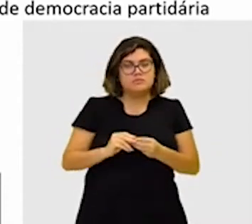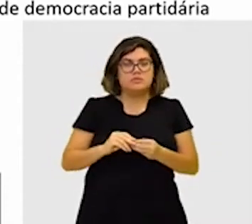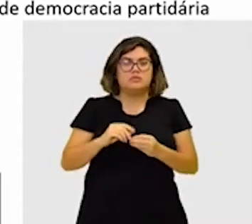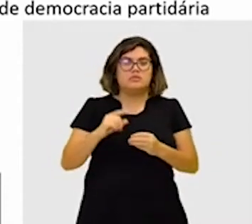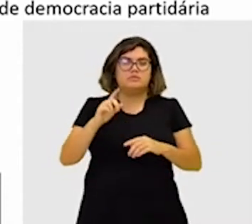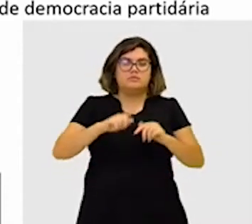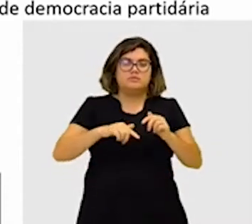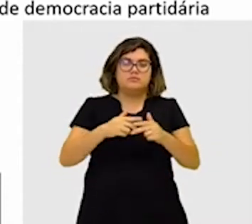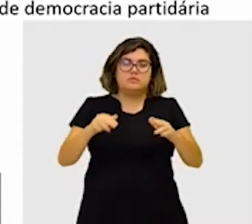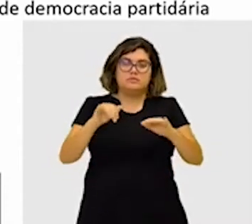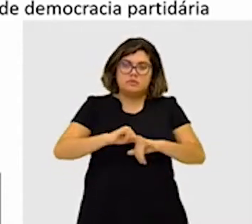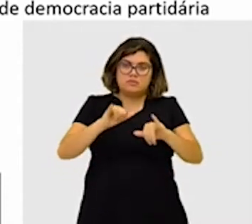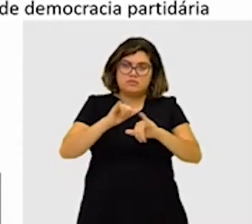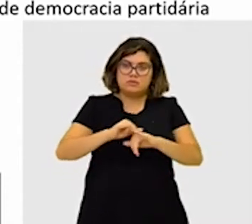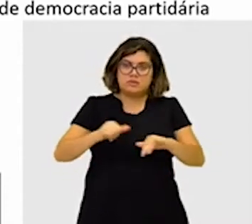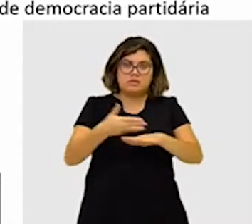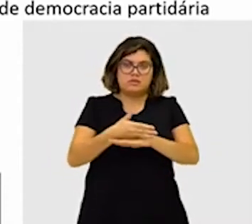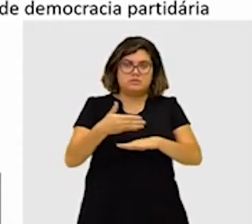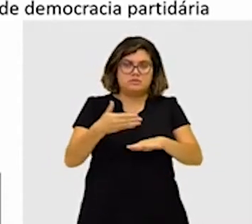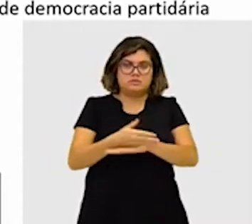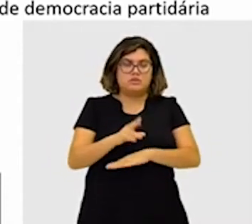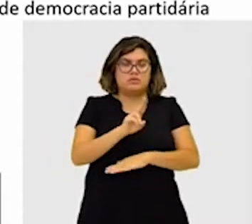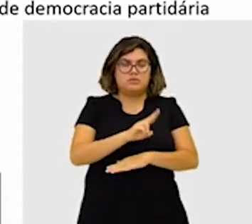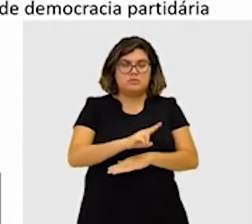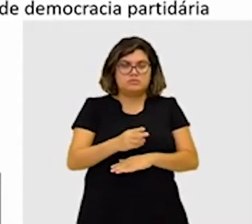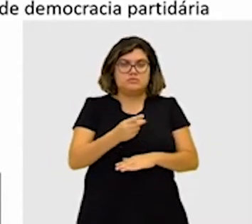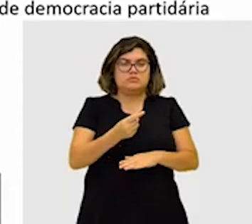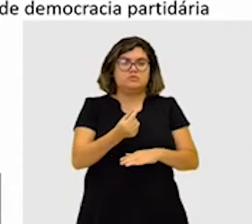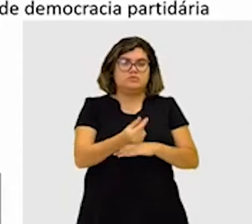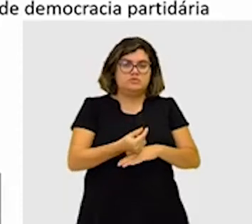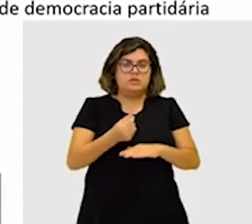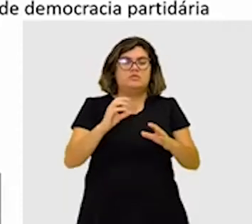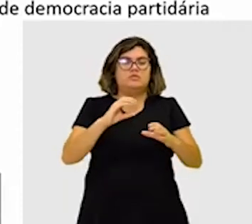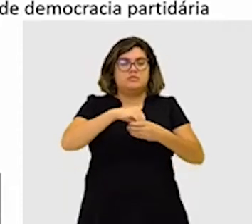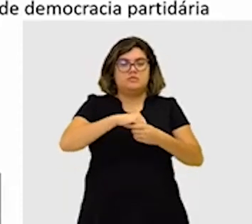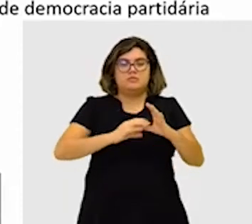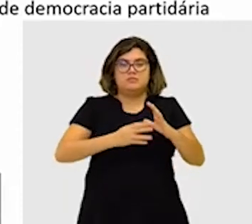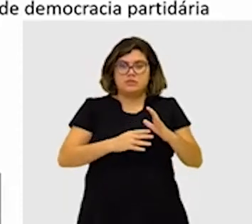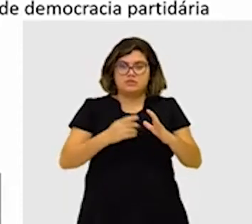aos recursos para atividades são fundamentais e eles precisam estar centrados em transparência